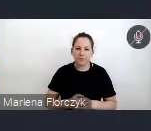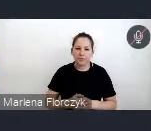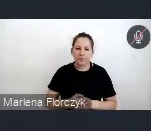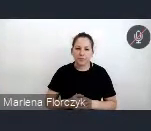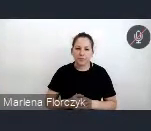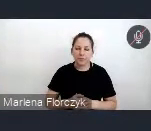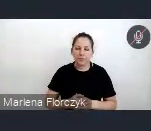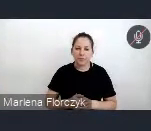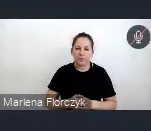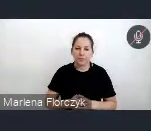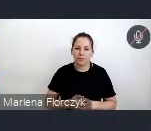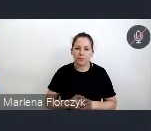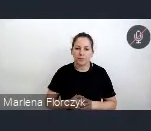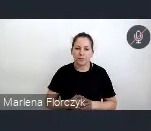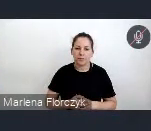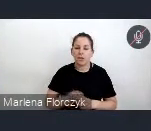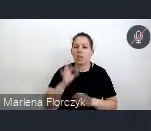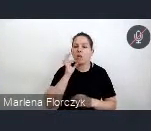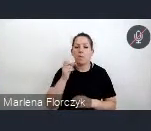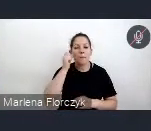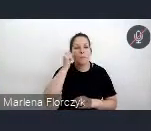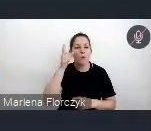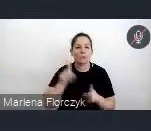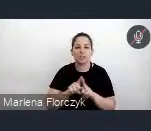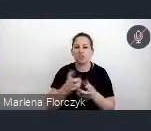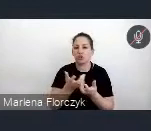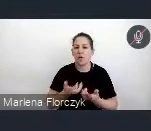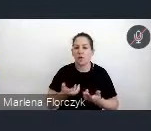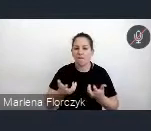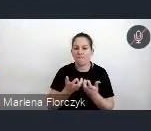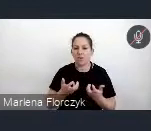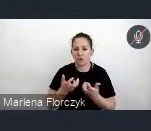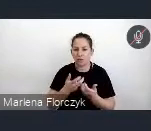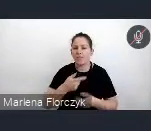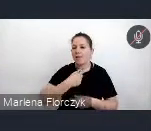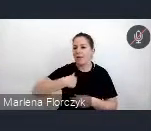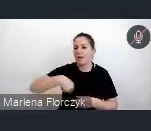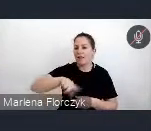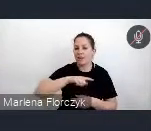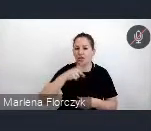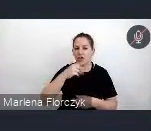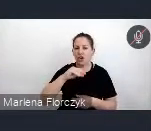Jest dobra inicjatywa również stowarzyszenia naszego dzierżoniowskiego,